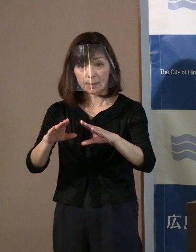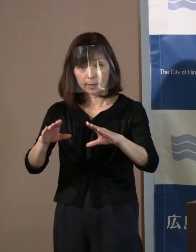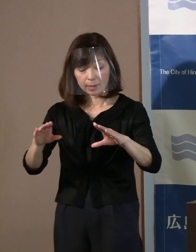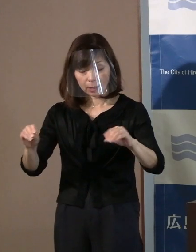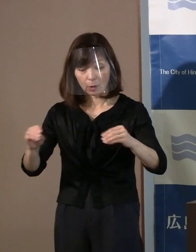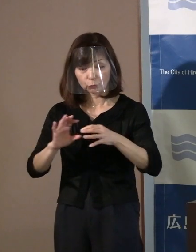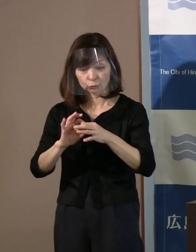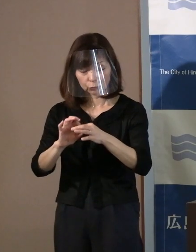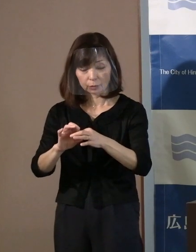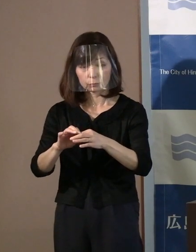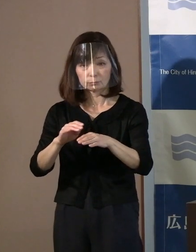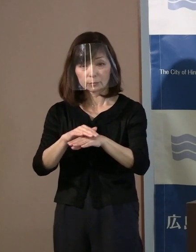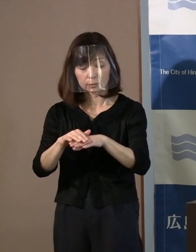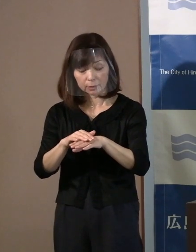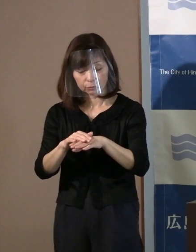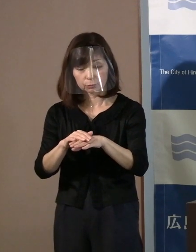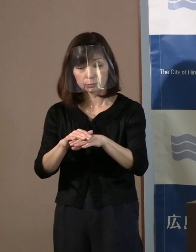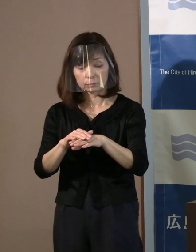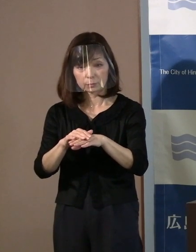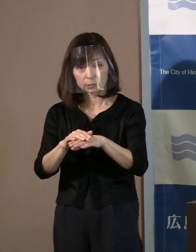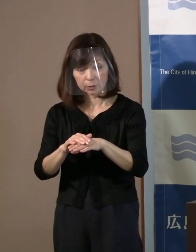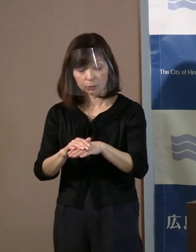いろいろな形で 言ってきているんですけれども､